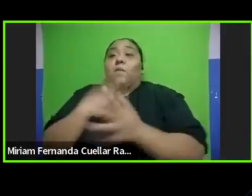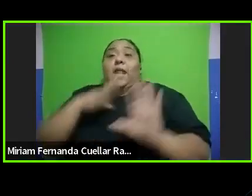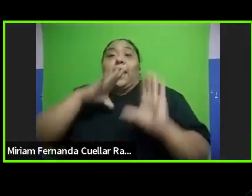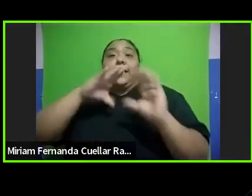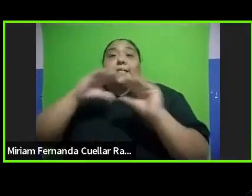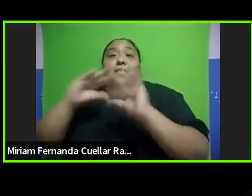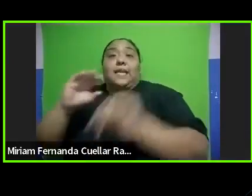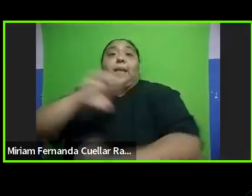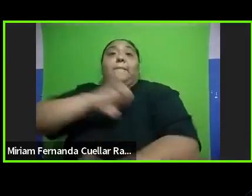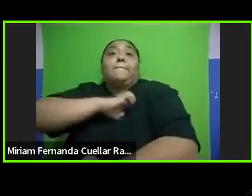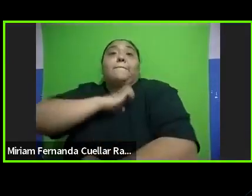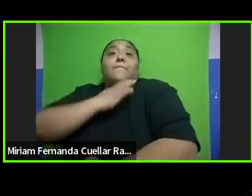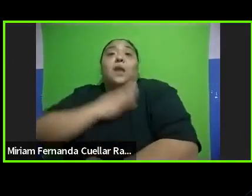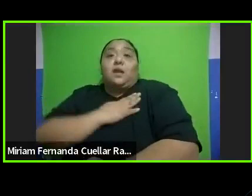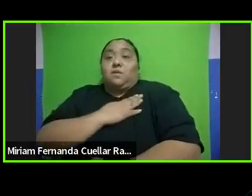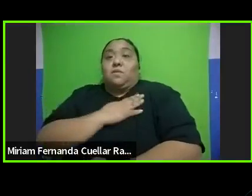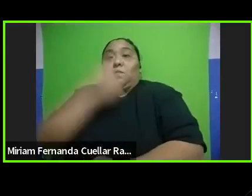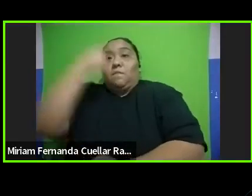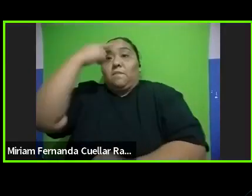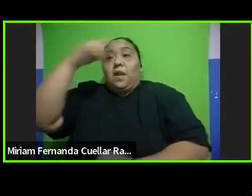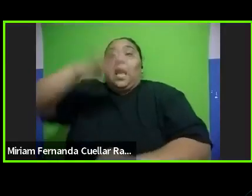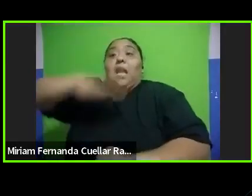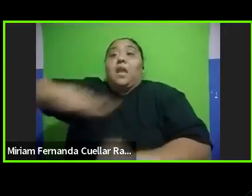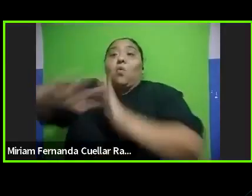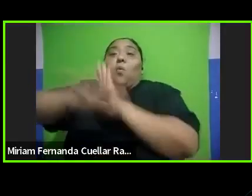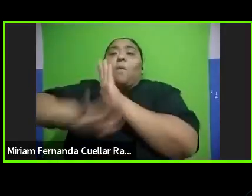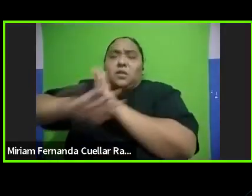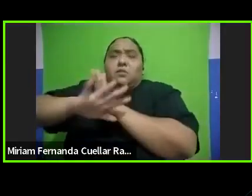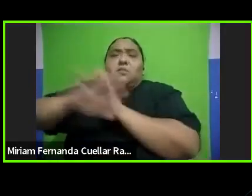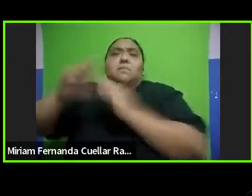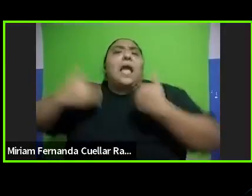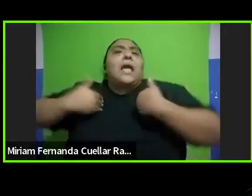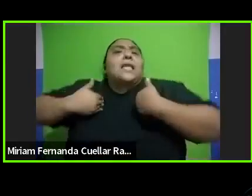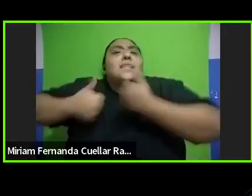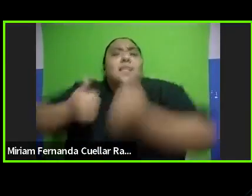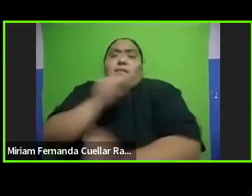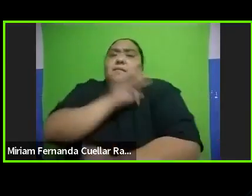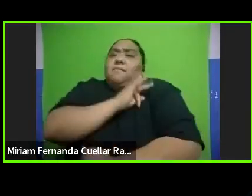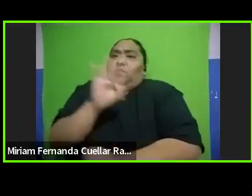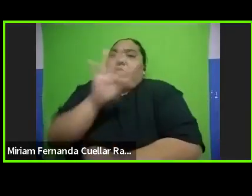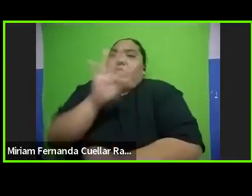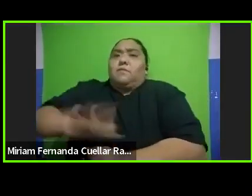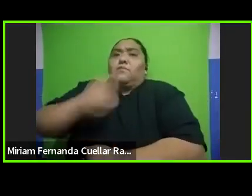eñan español mínimo lo básico para aquellos para que ellos puedan entender